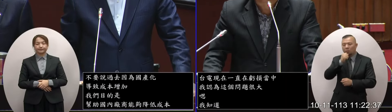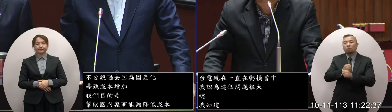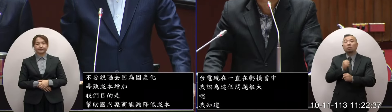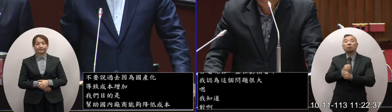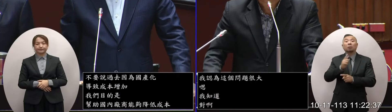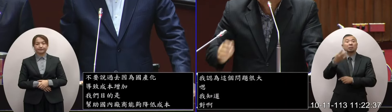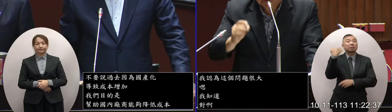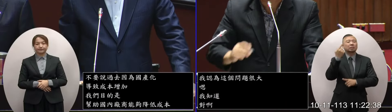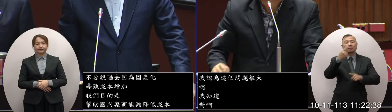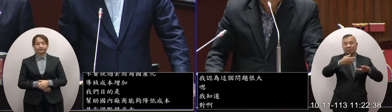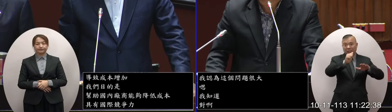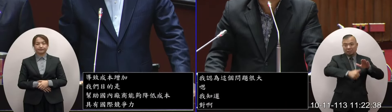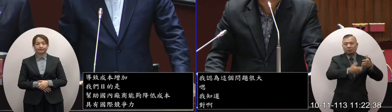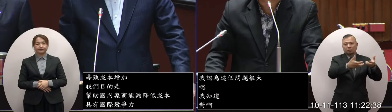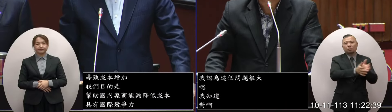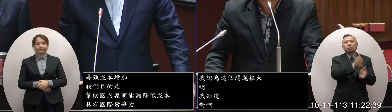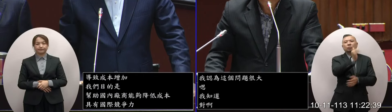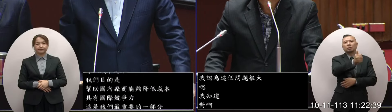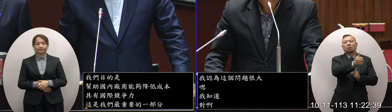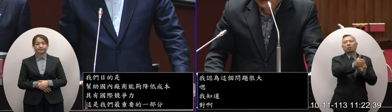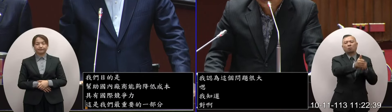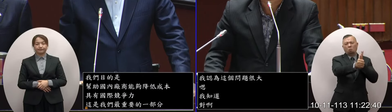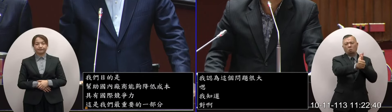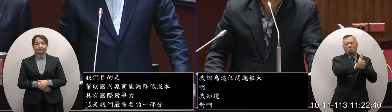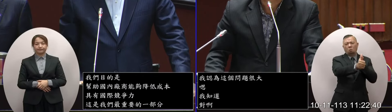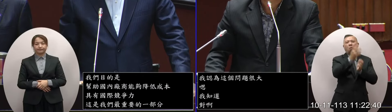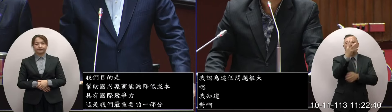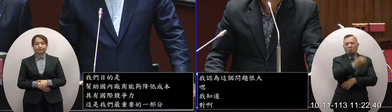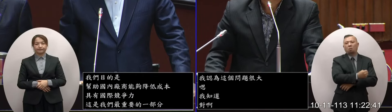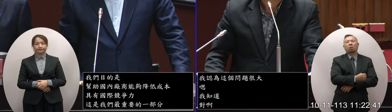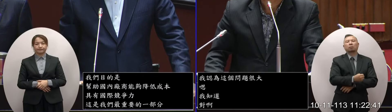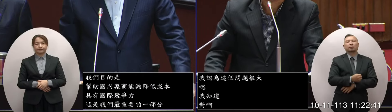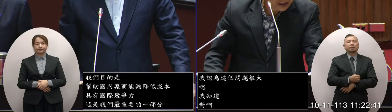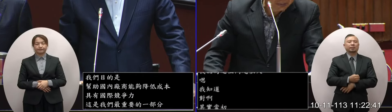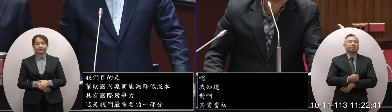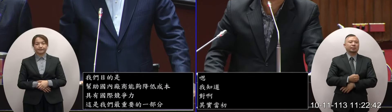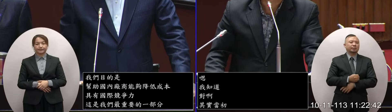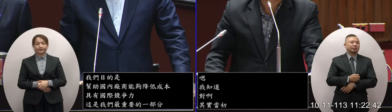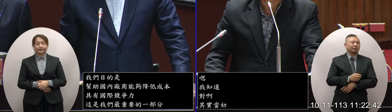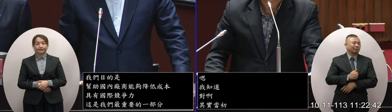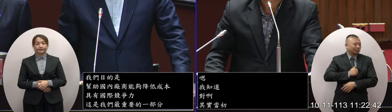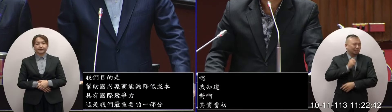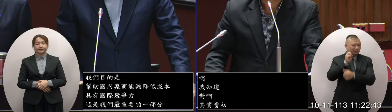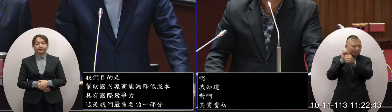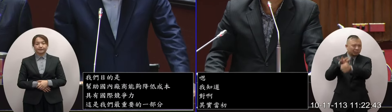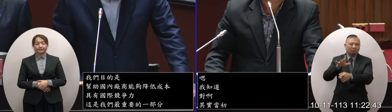沈部長我問過他好幾次 講實在話 我是聽不下去 我認為